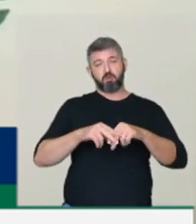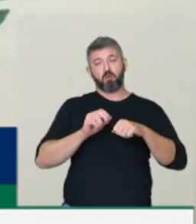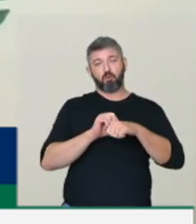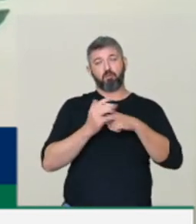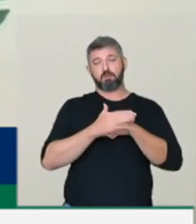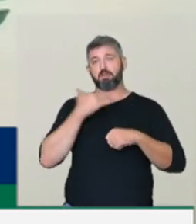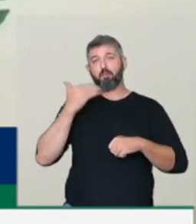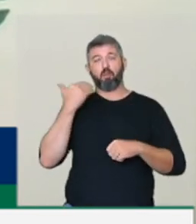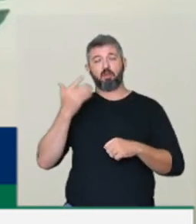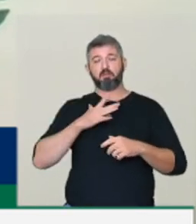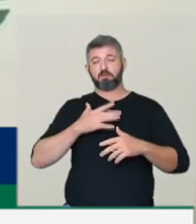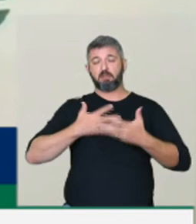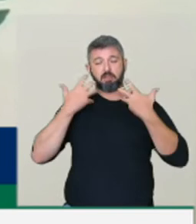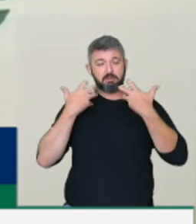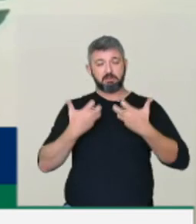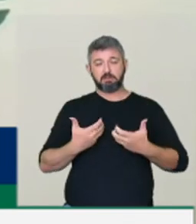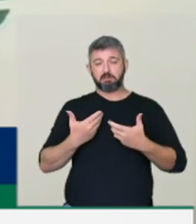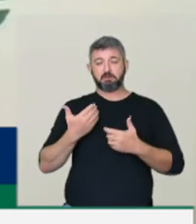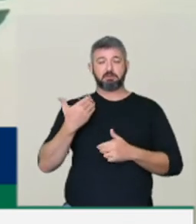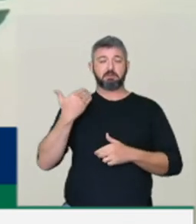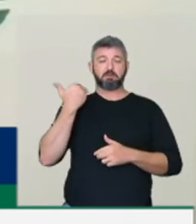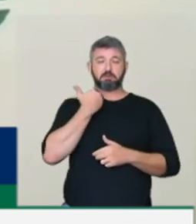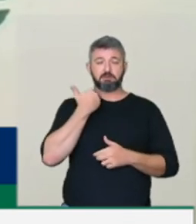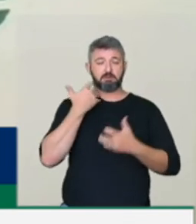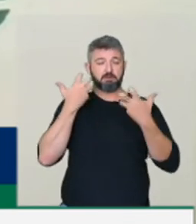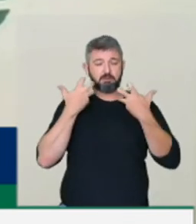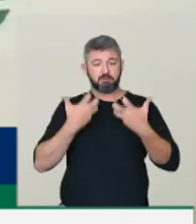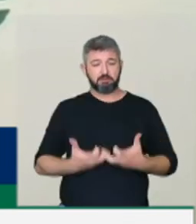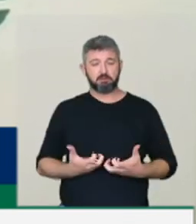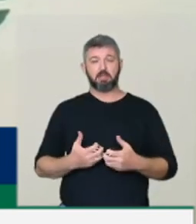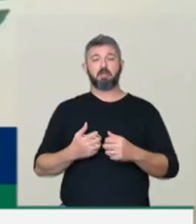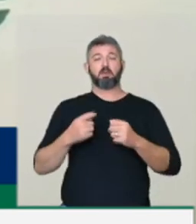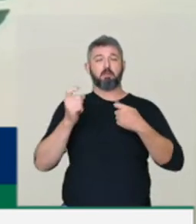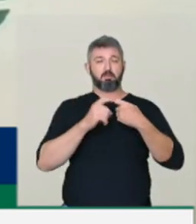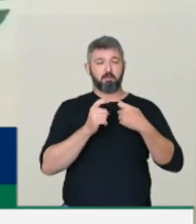ALÉM DO ESGOTAMENTO DOS PROFISSIONAIS DA SAÚDE, DOS MÉDICOS, DOS ENFERMEIROS, DOS AUXILIARES DE ENFERMAGEM,